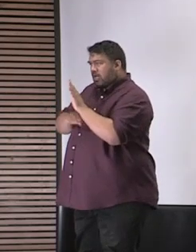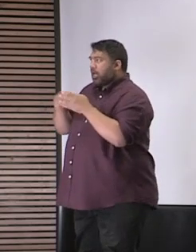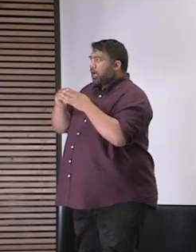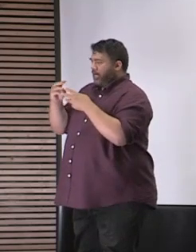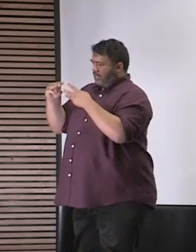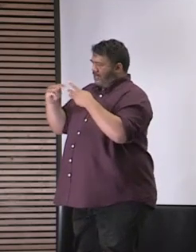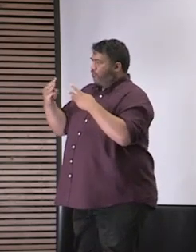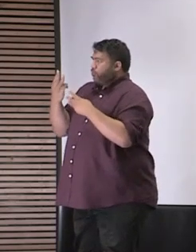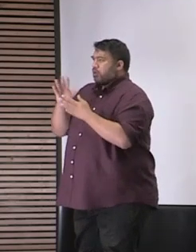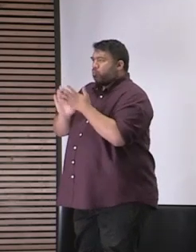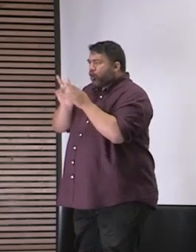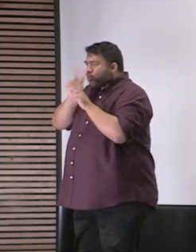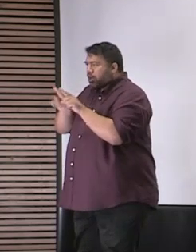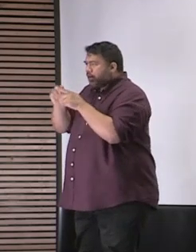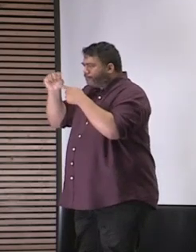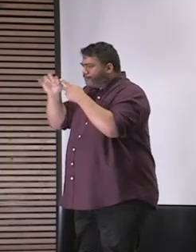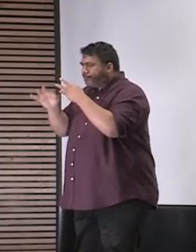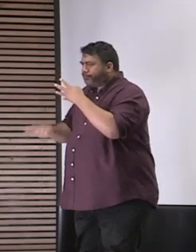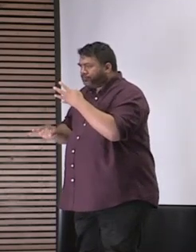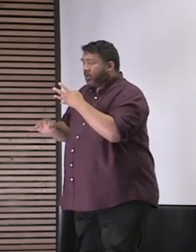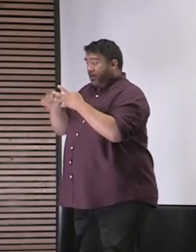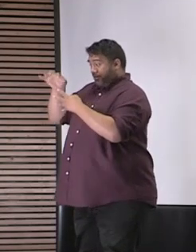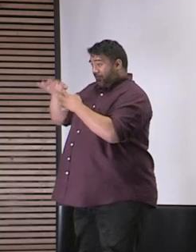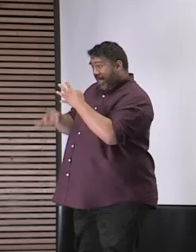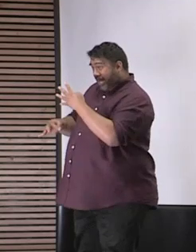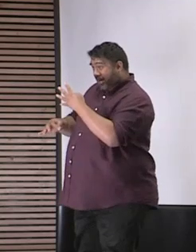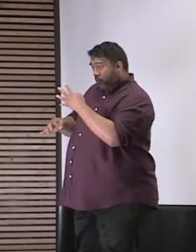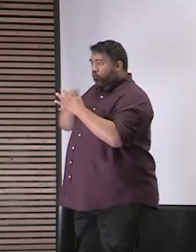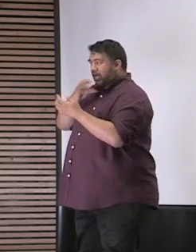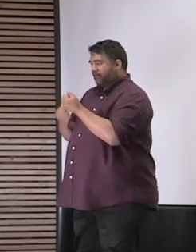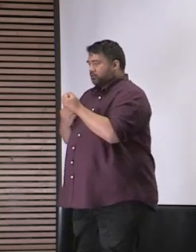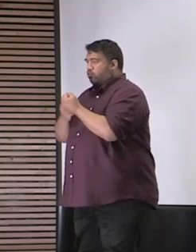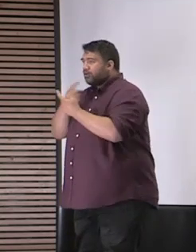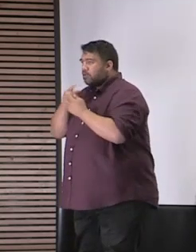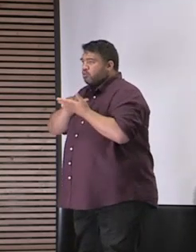tenemos que mirar más. Ese es